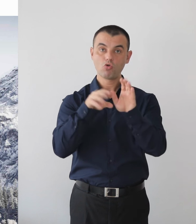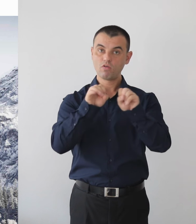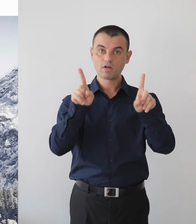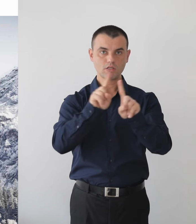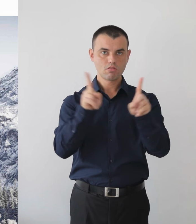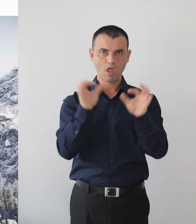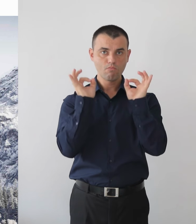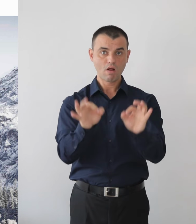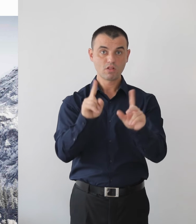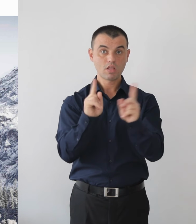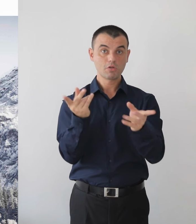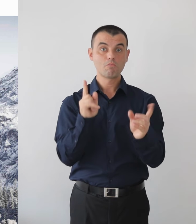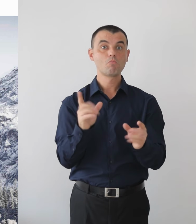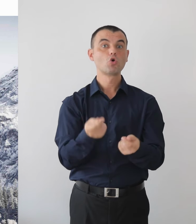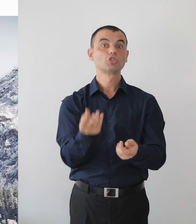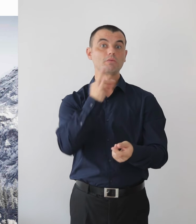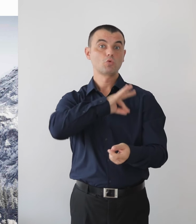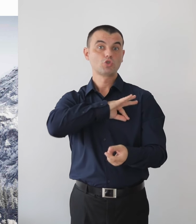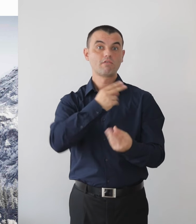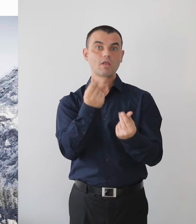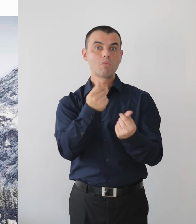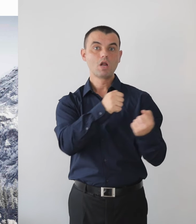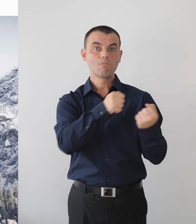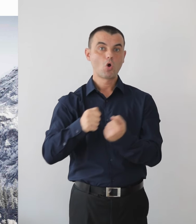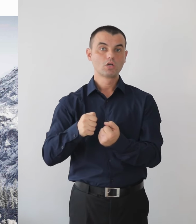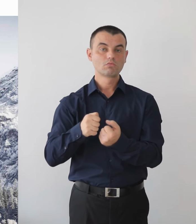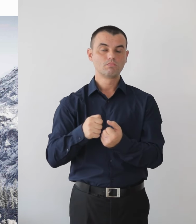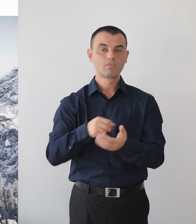Ако данните не са правилни, няма да получите заплащането си в последствие.